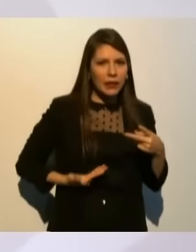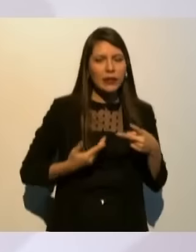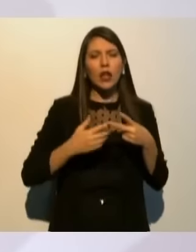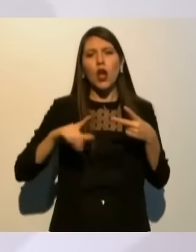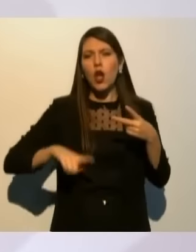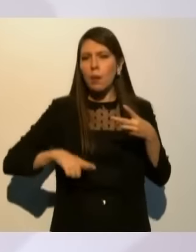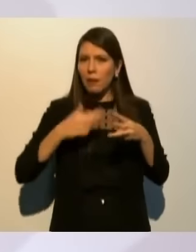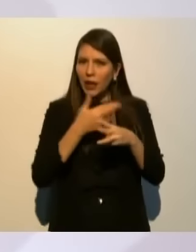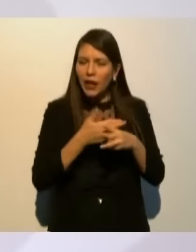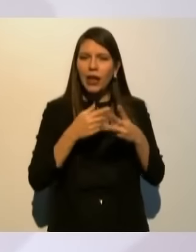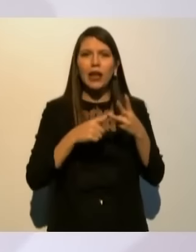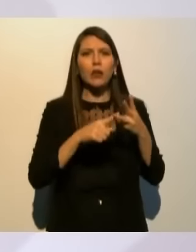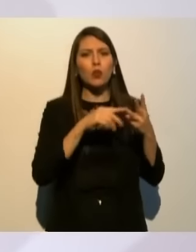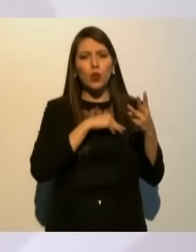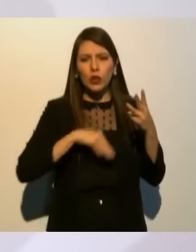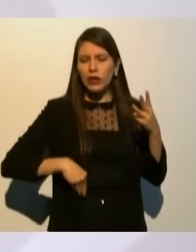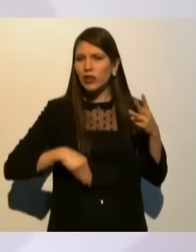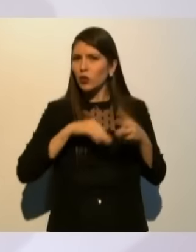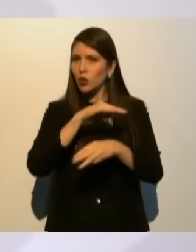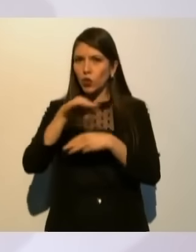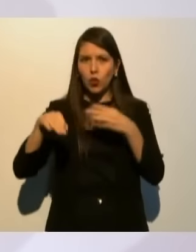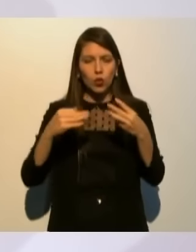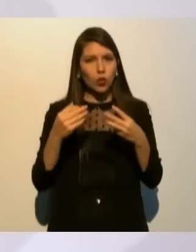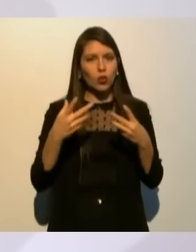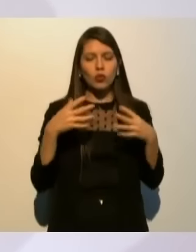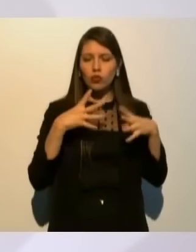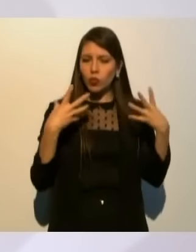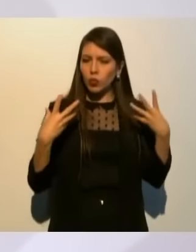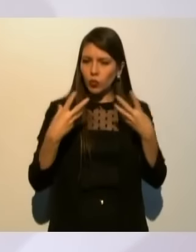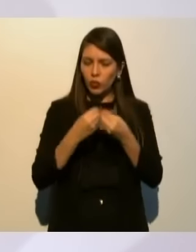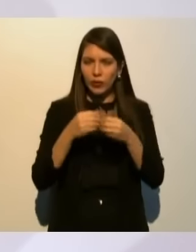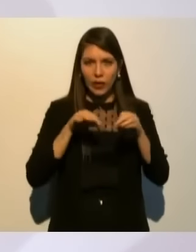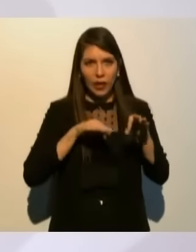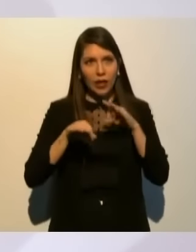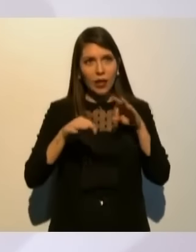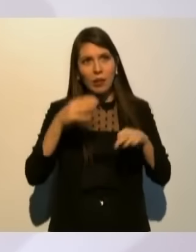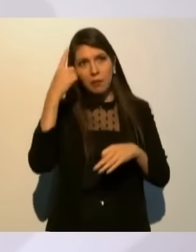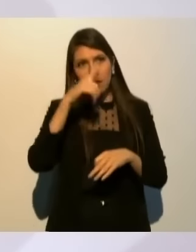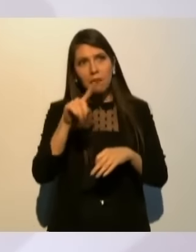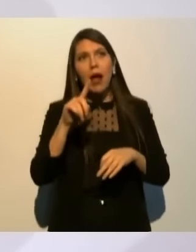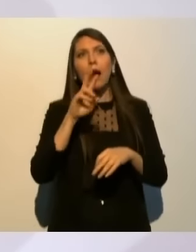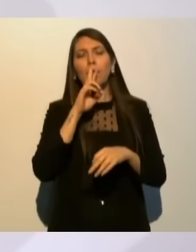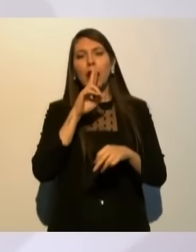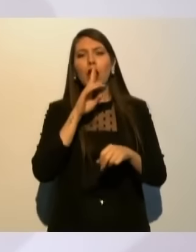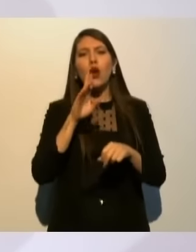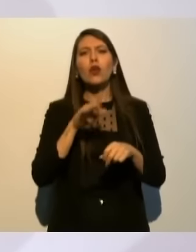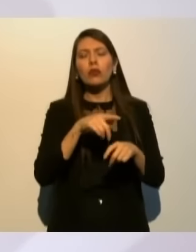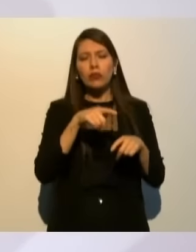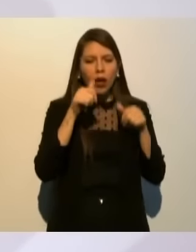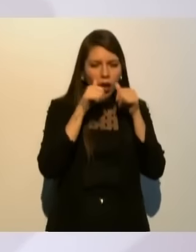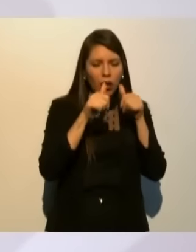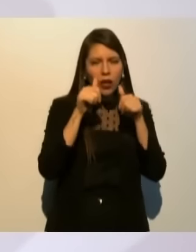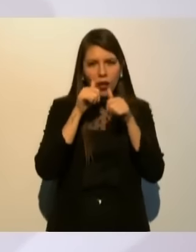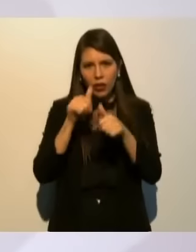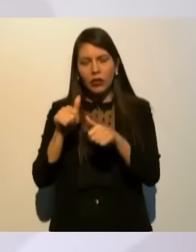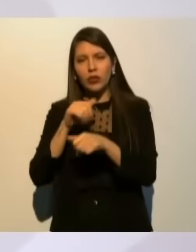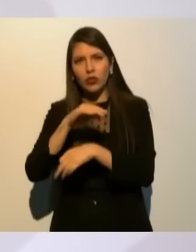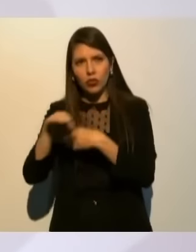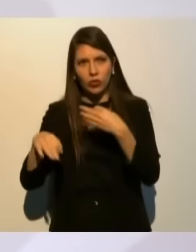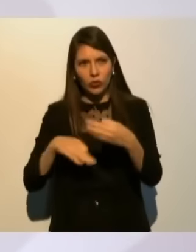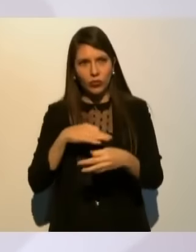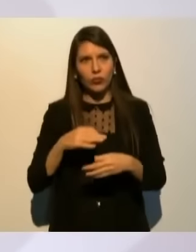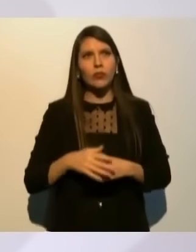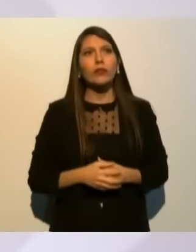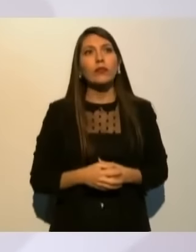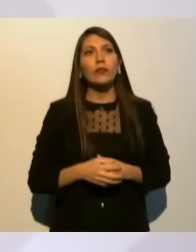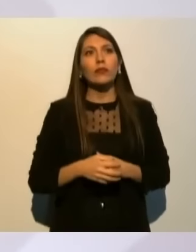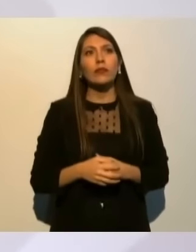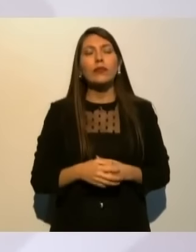por su bienestar hoy quiero abordar con ustedes lo que tiene que ver con el fondo de aportaciones a